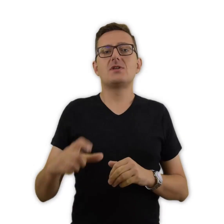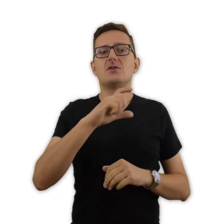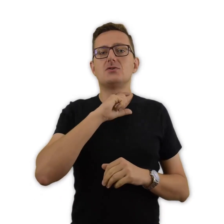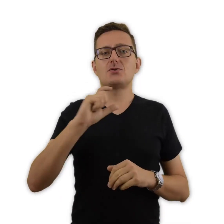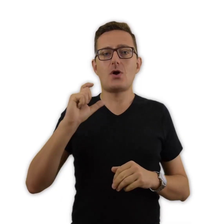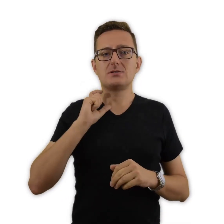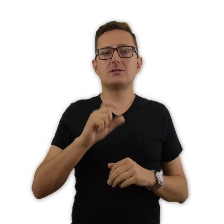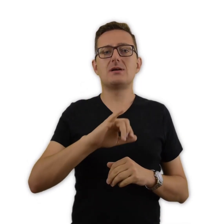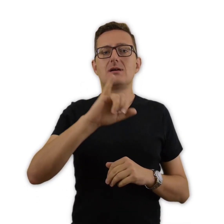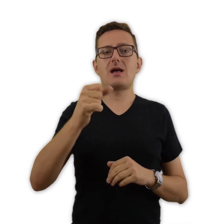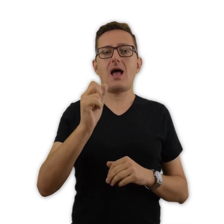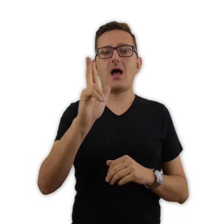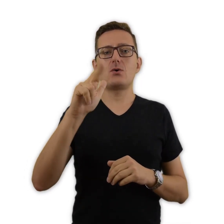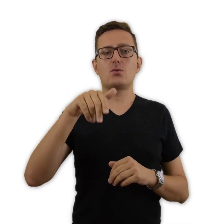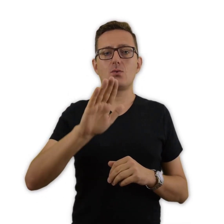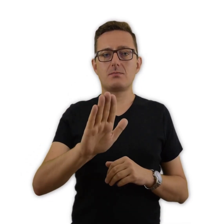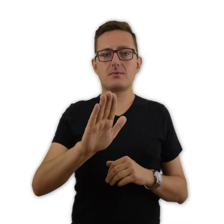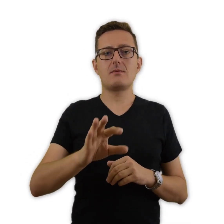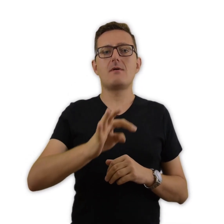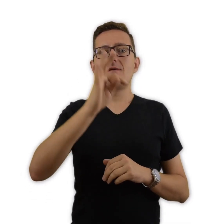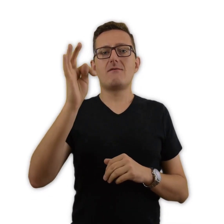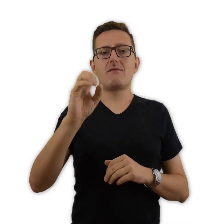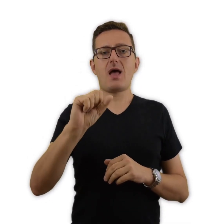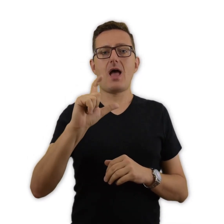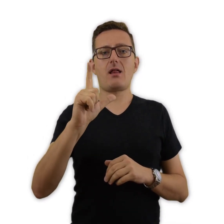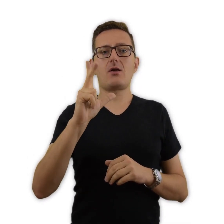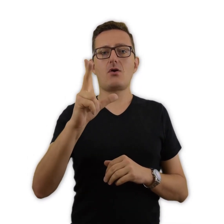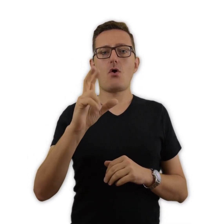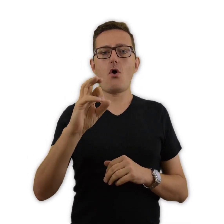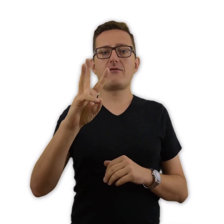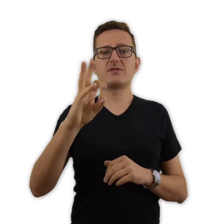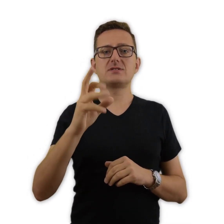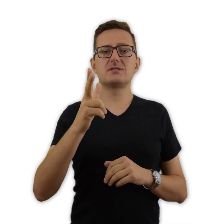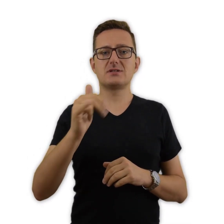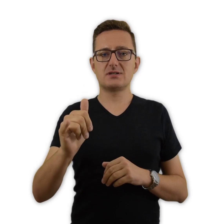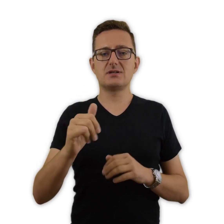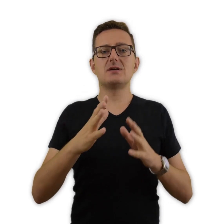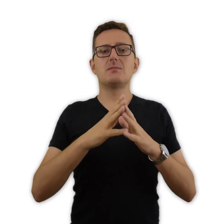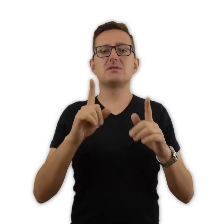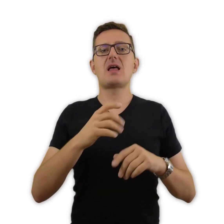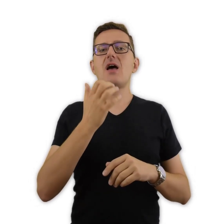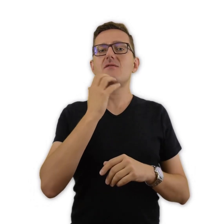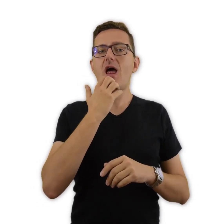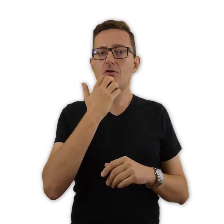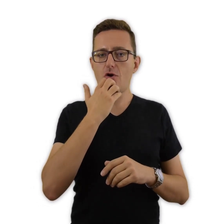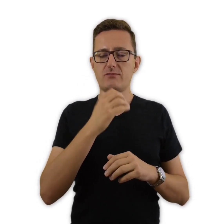Ksiądz Jakub Falkowski (znak migowy ks. Jakuba Falkowskiego)